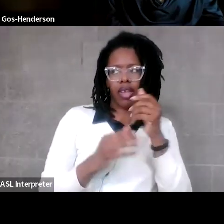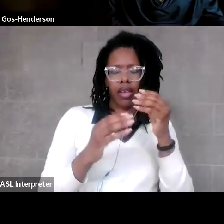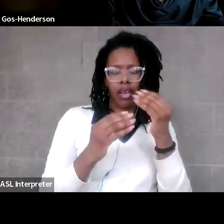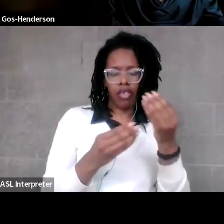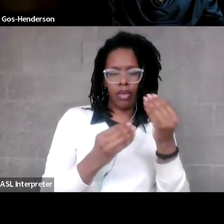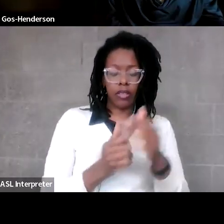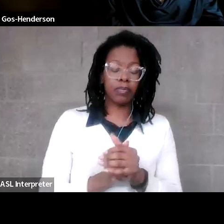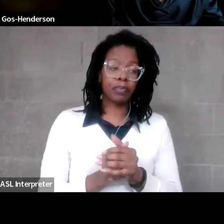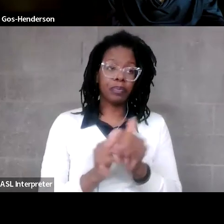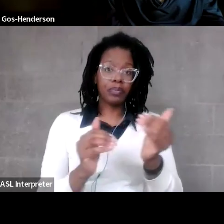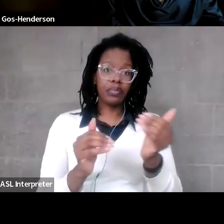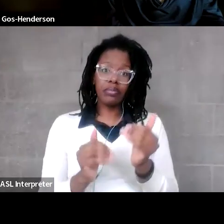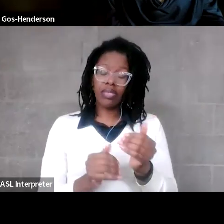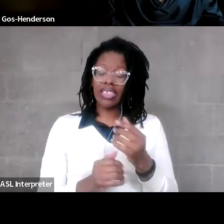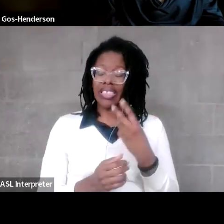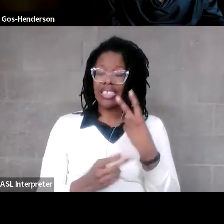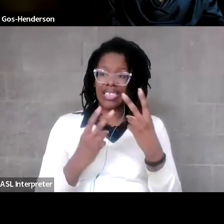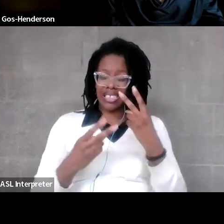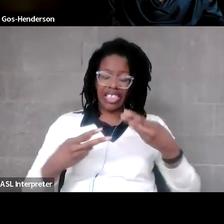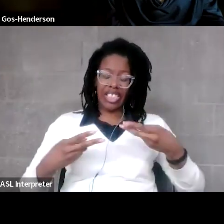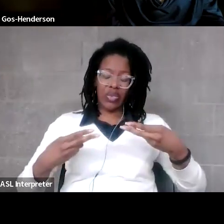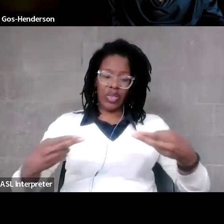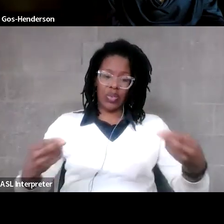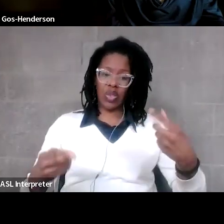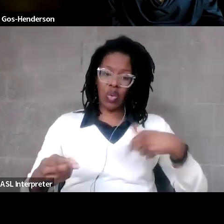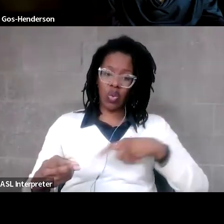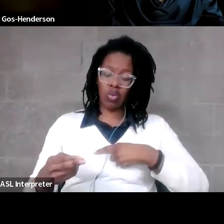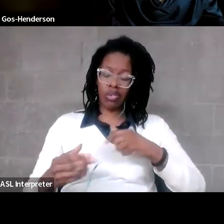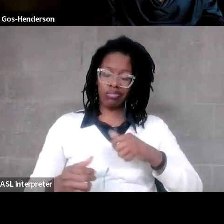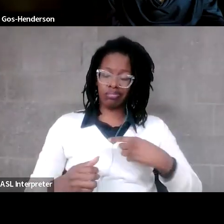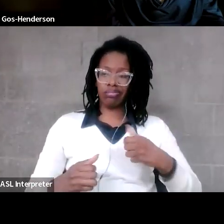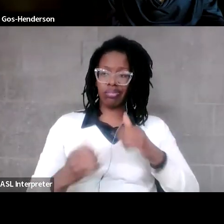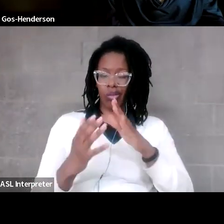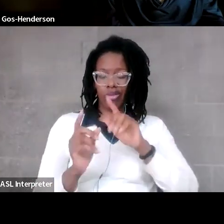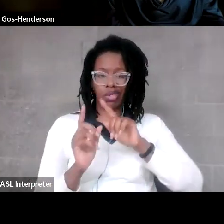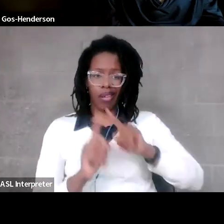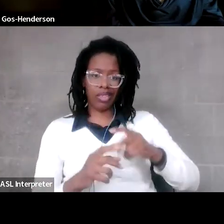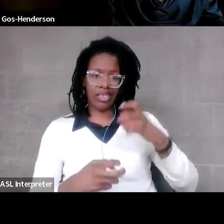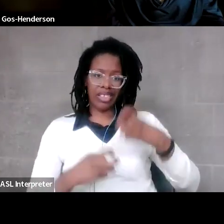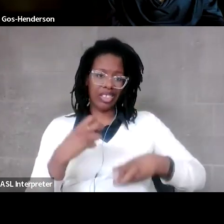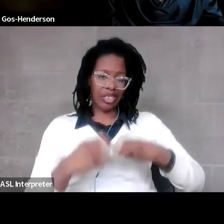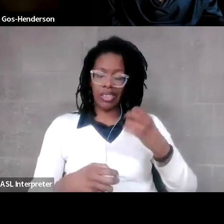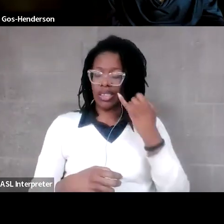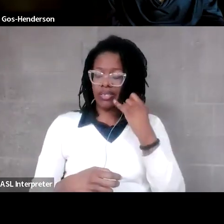Entonces, revisen nuestros recursos, porque abordamos esos tipos de problemas sobre qué hacer si toma más de dos